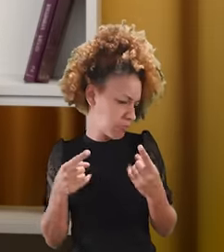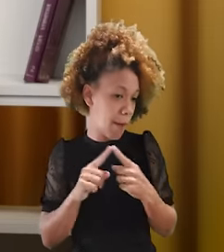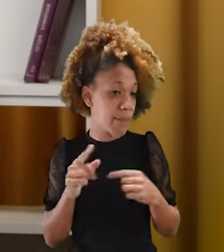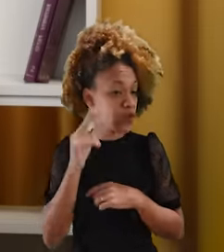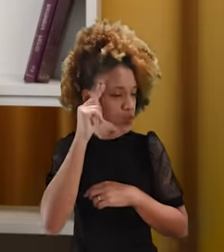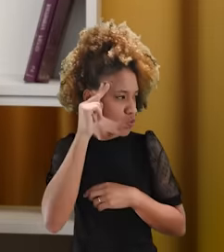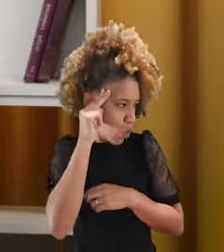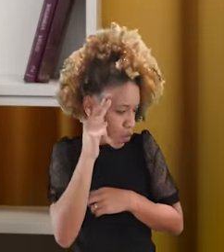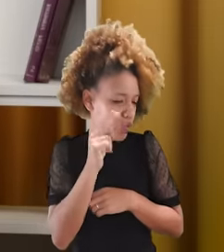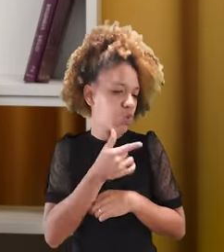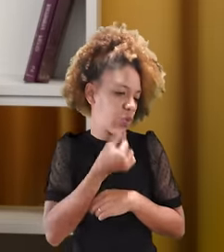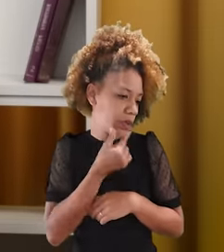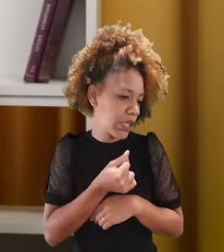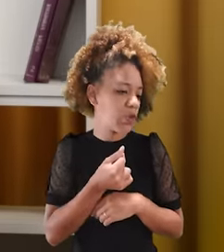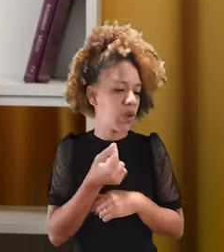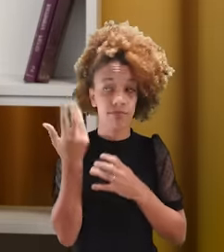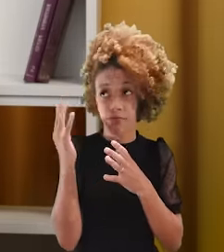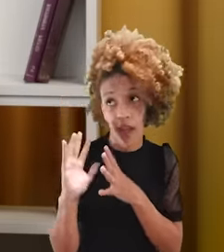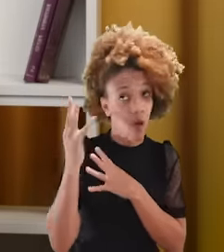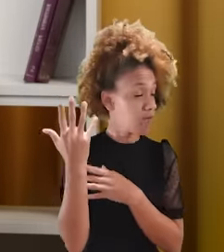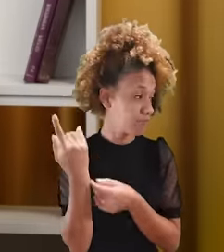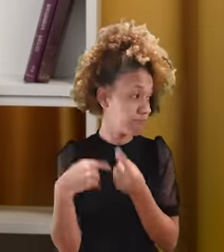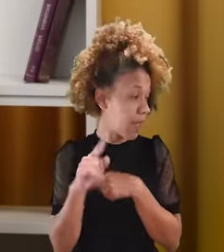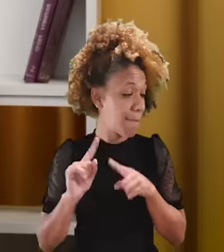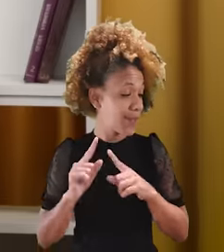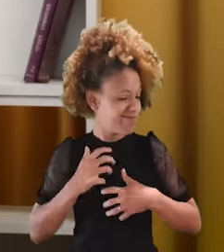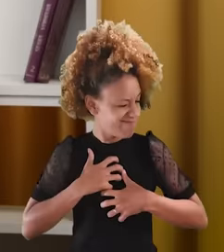de moleque ele realiza hoje o sonho dele e ele fala que a coisa que mais machuca ele ele vê que